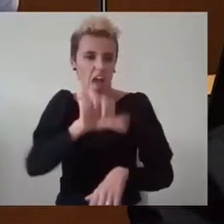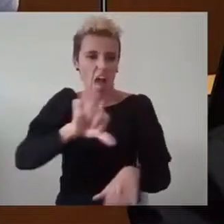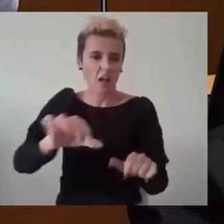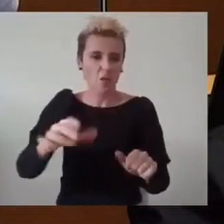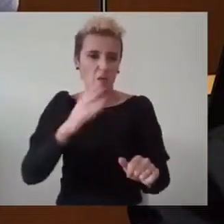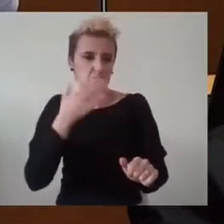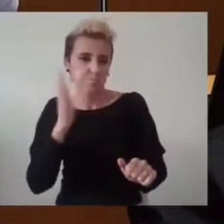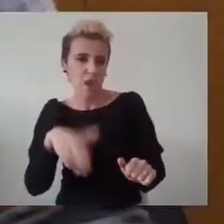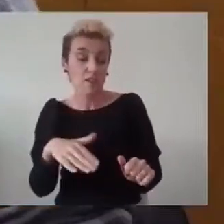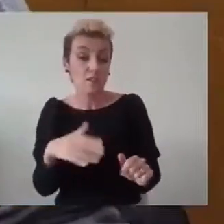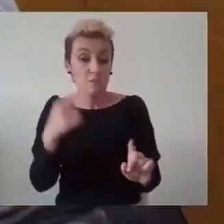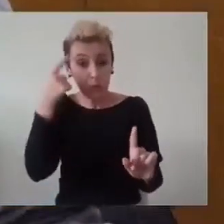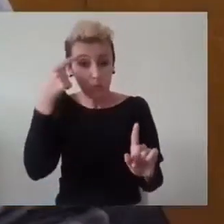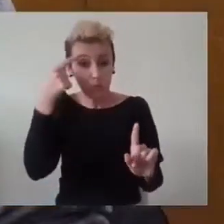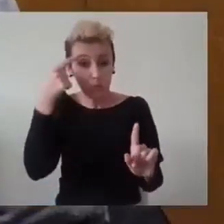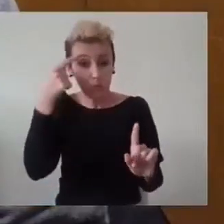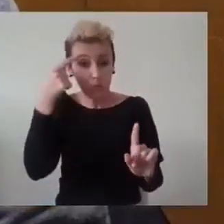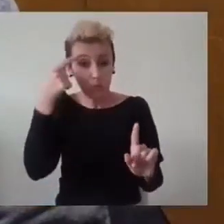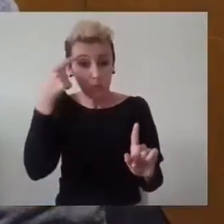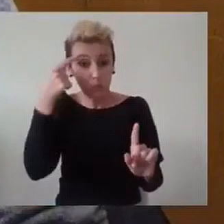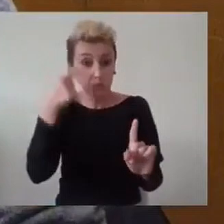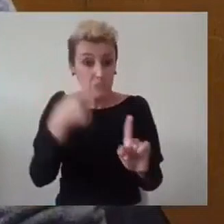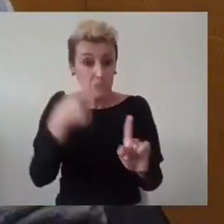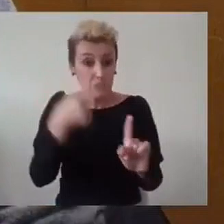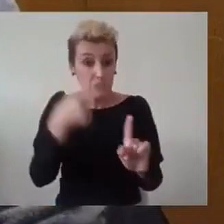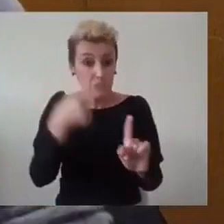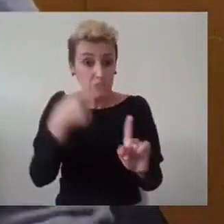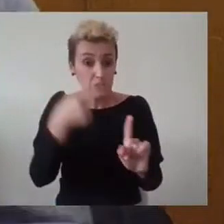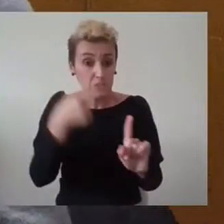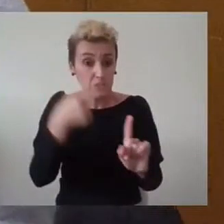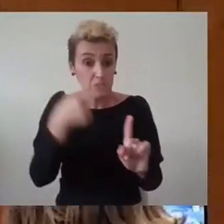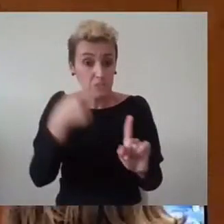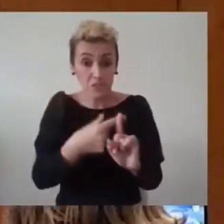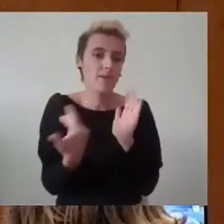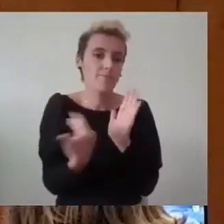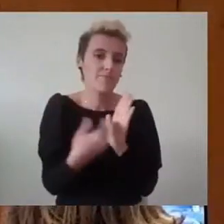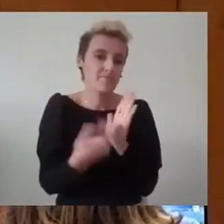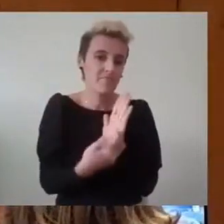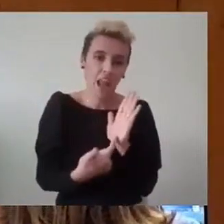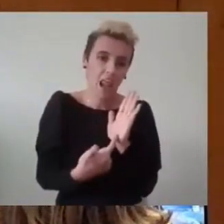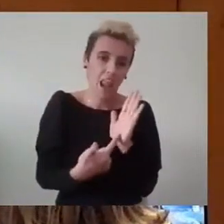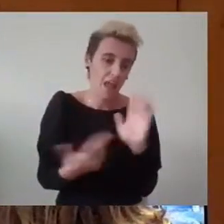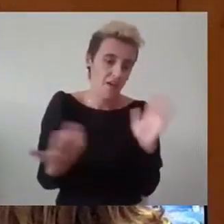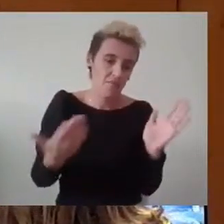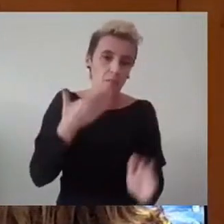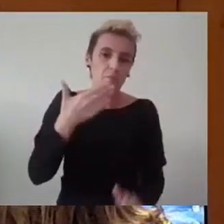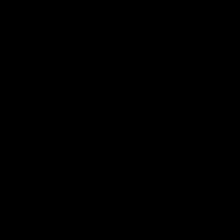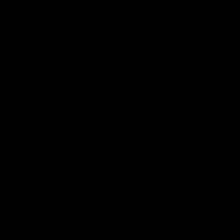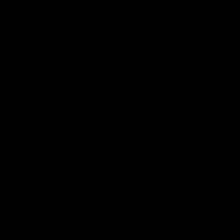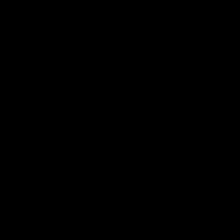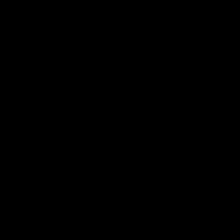propósito, os números do fim do dia vão continuar no papel e são o que são. Muito obrigado Senhora Presidente.